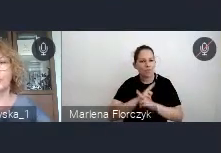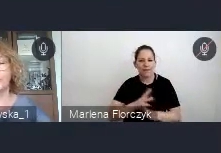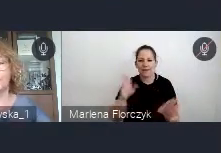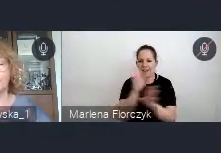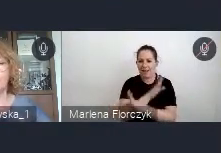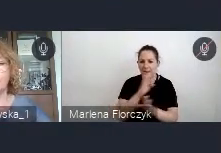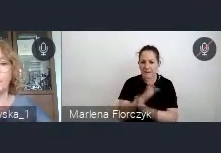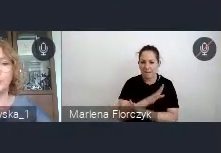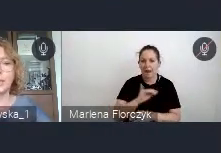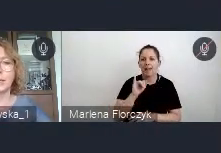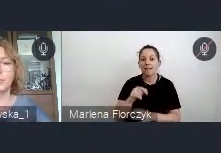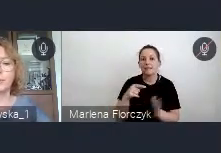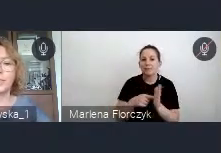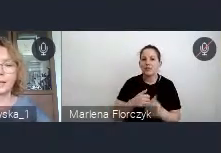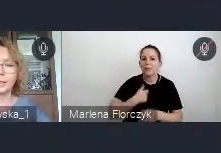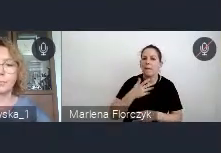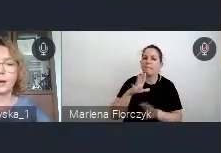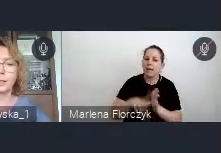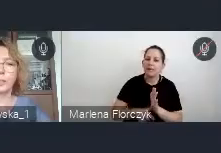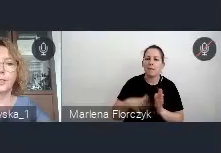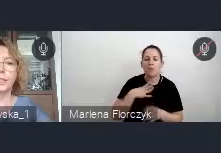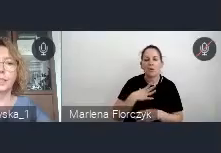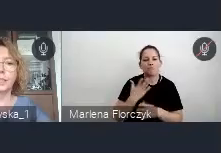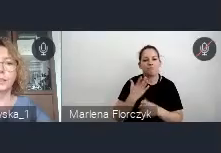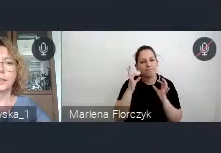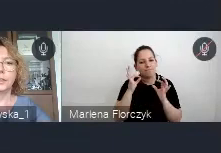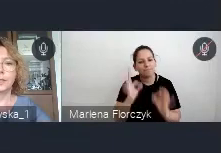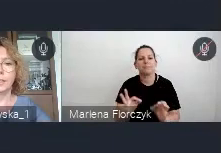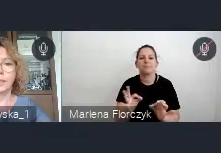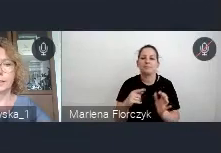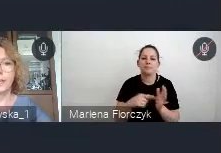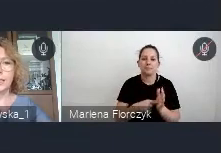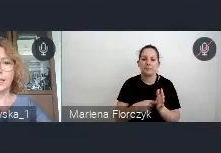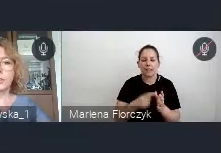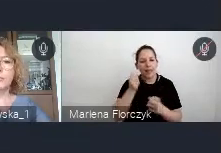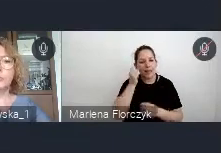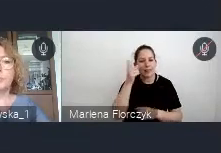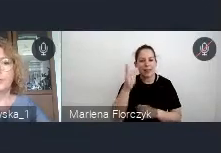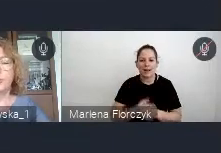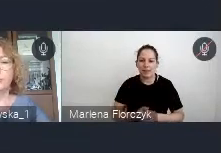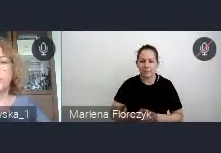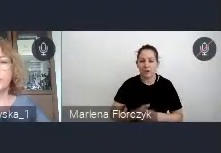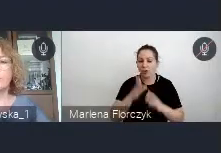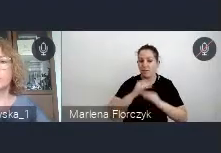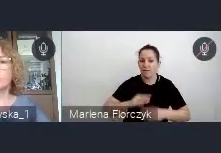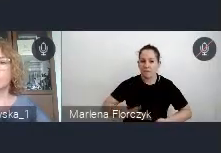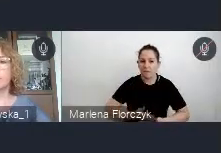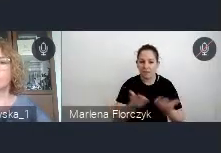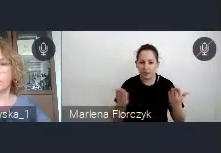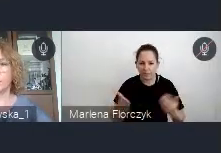i z tym, żeby miasta były jak najbardziej inteligentne. Szanowni państwo, świetna wiadomość dla wszystkich.